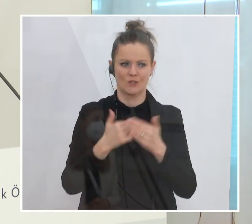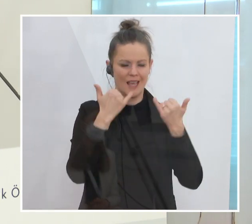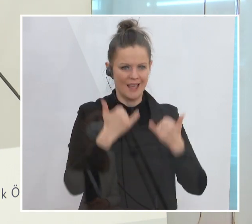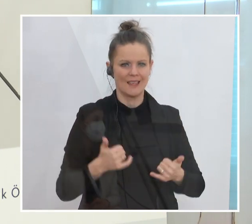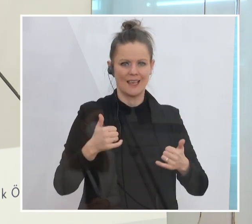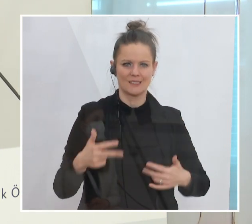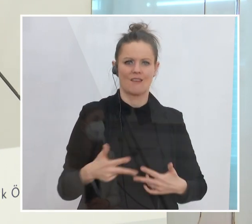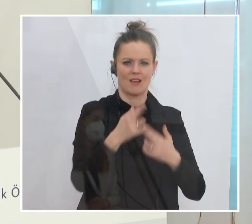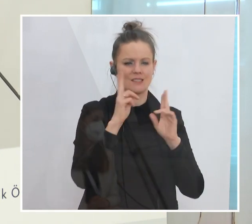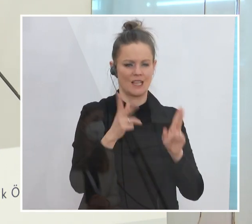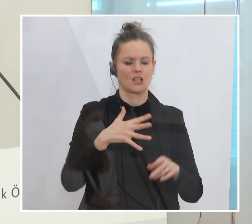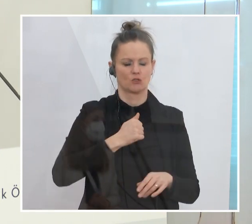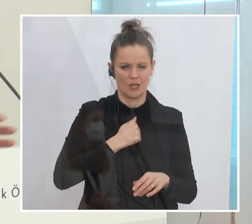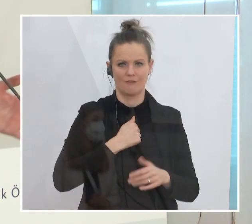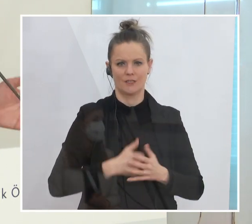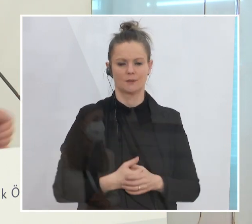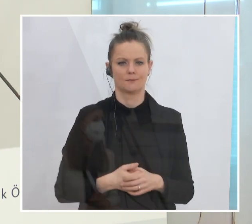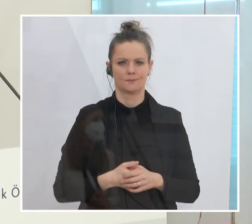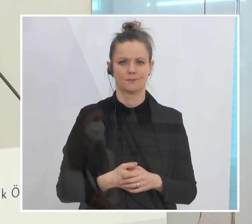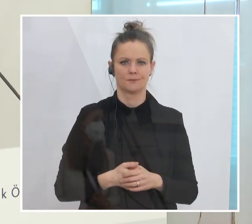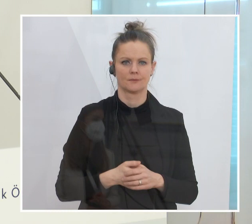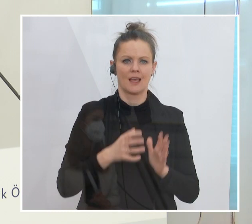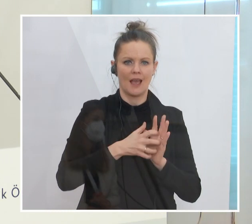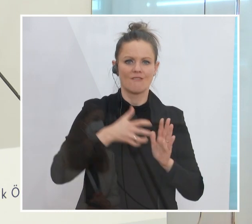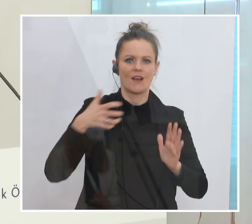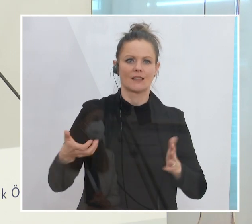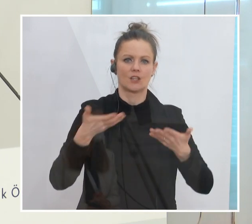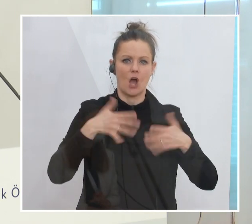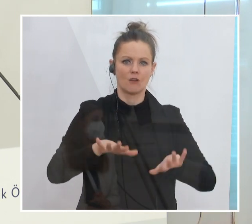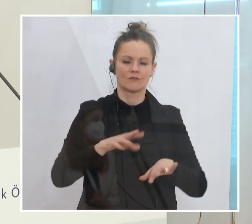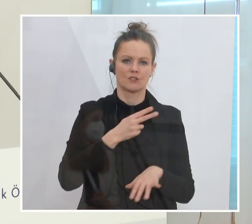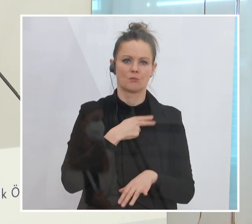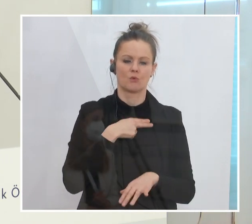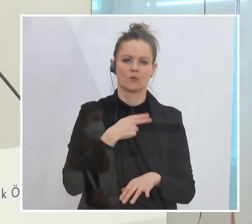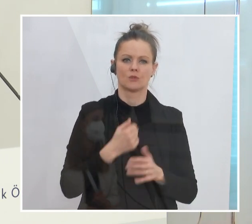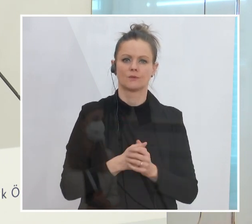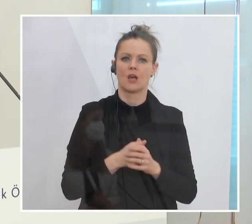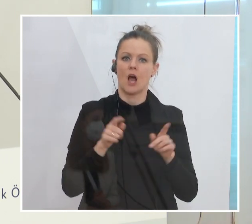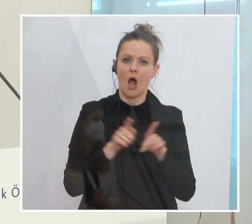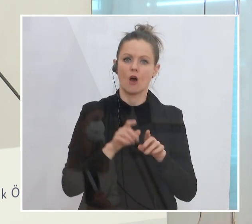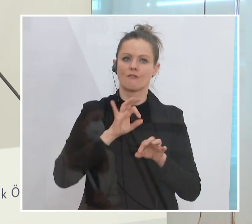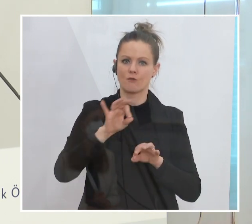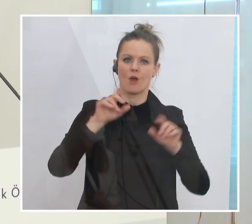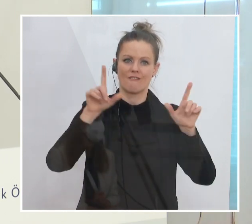überstehen sein. Der erweiterte Ausfallsbonus kommt ja auch Veranstaltern wie eben Kinos,